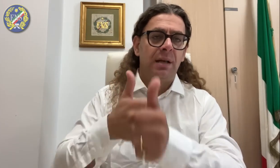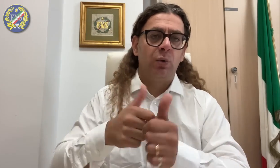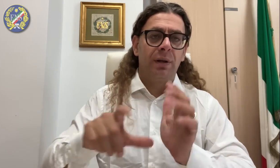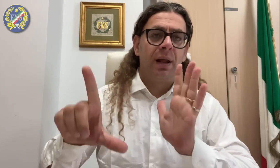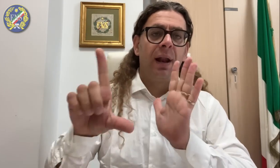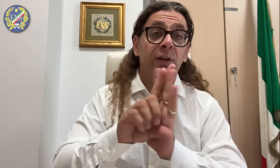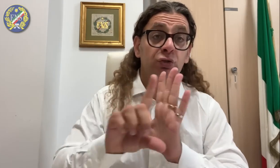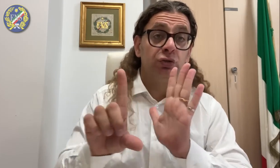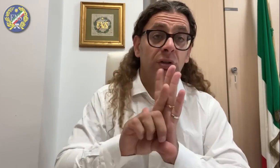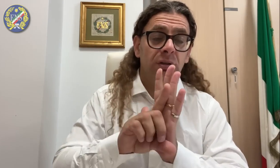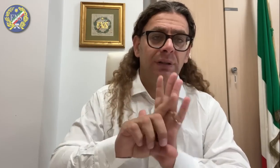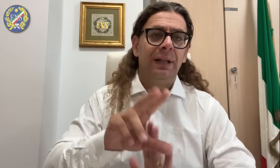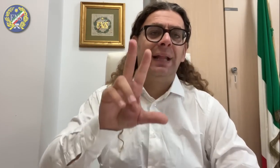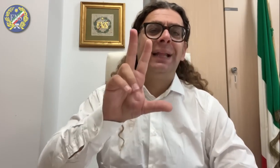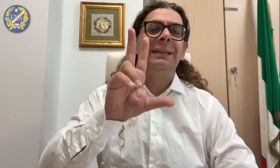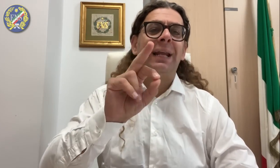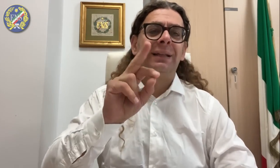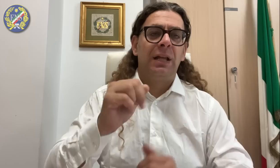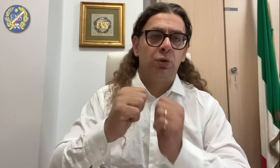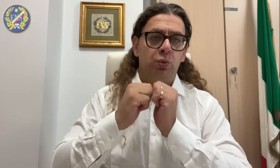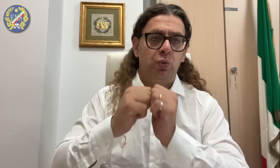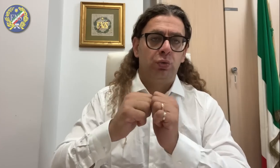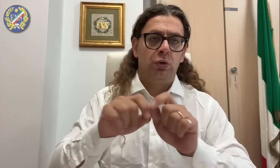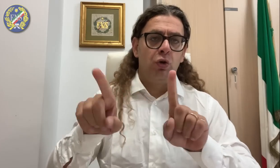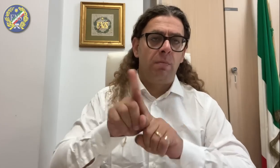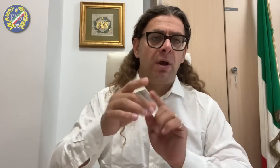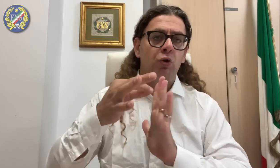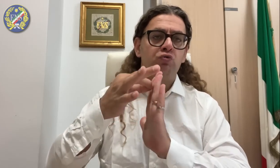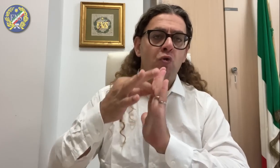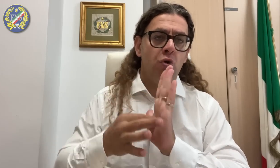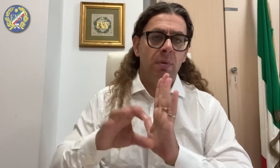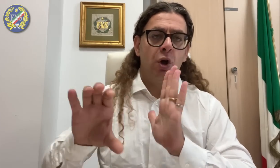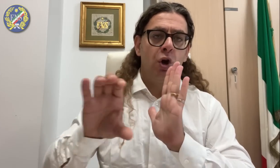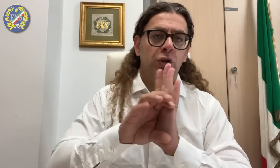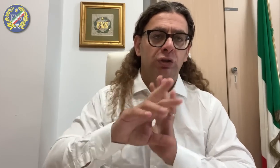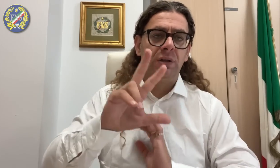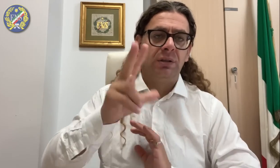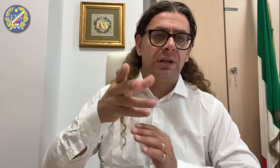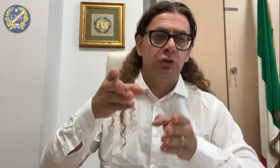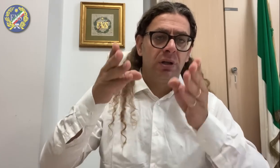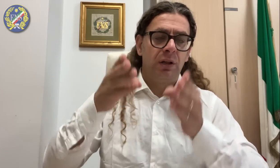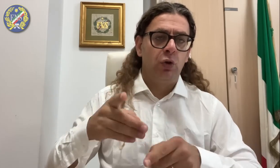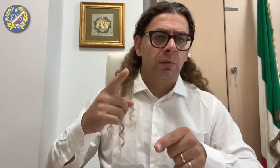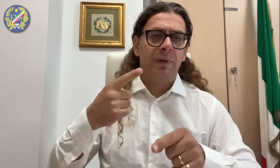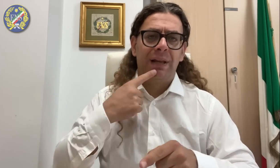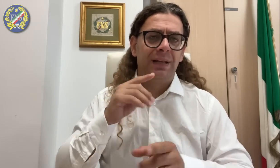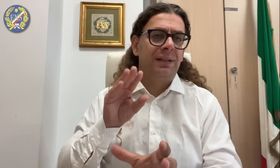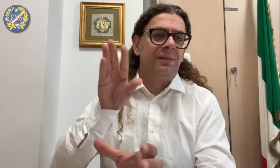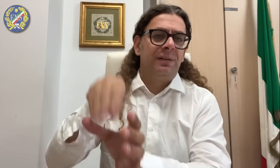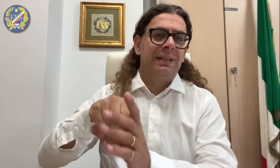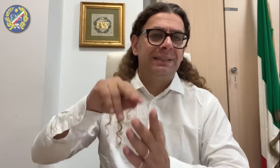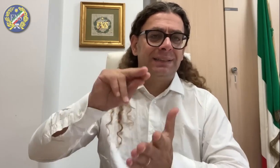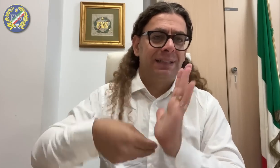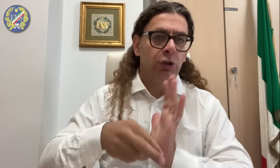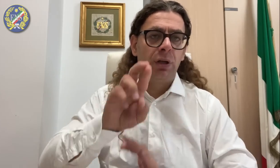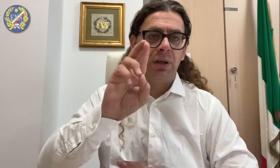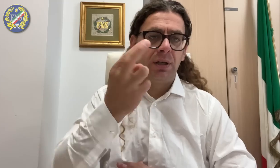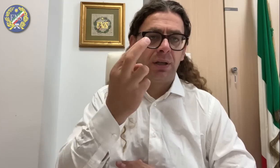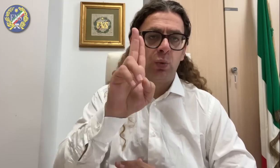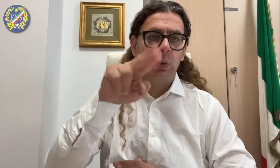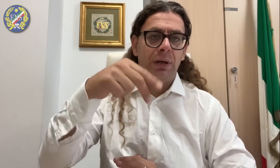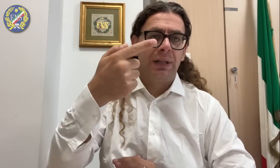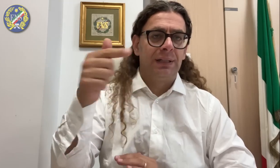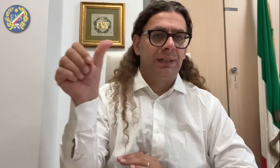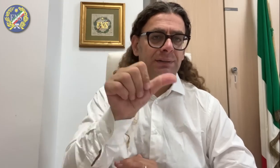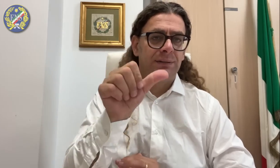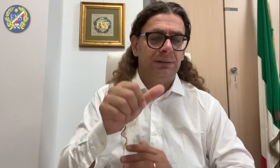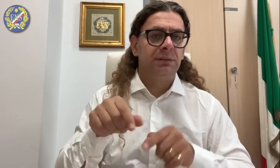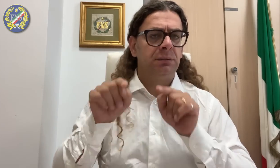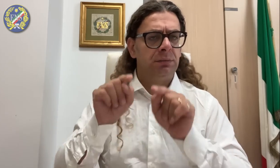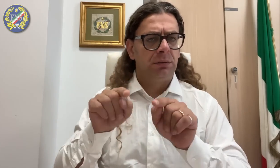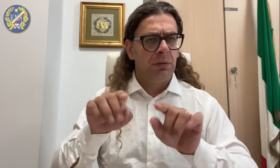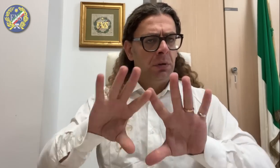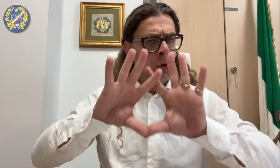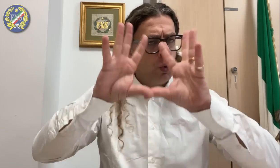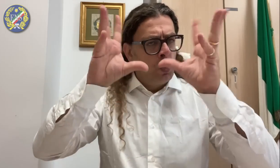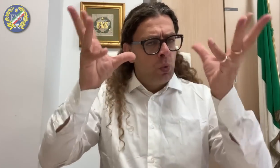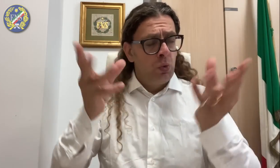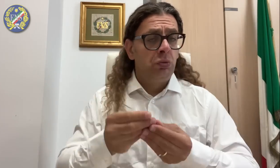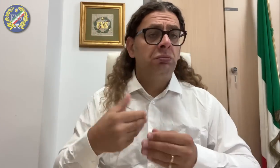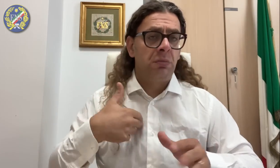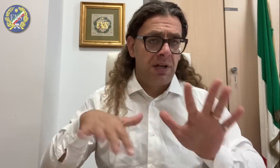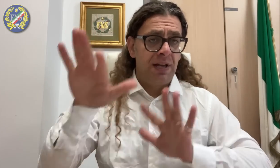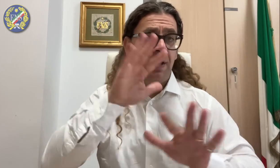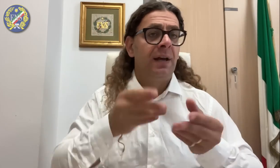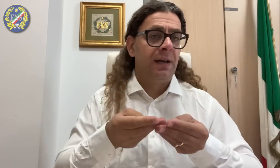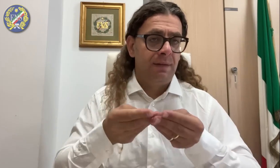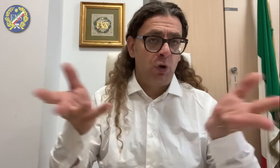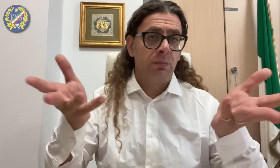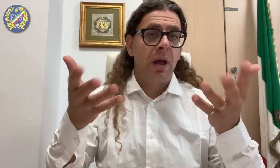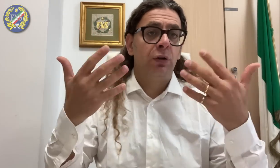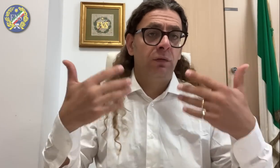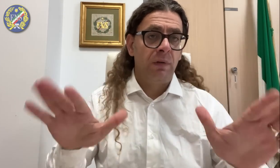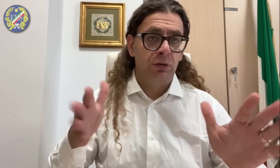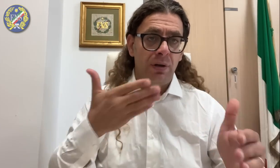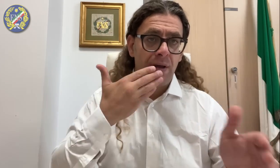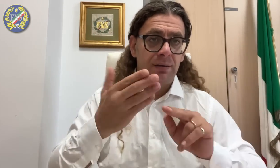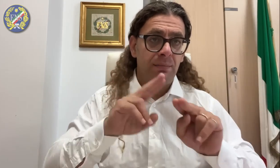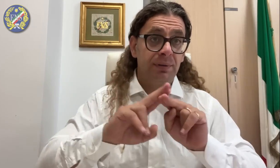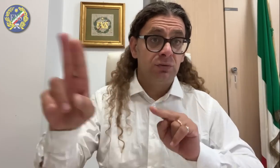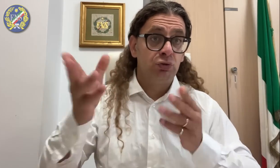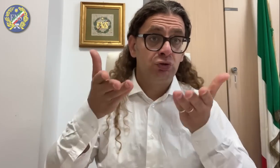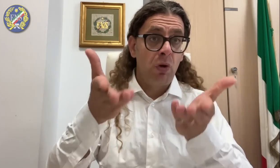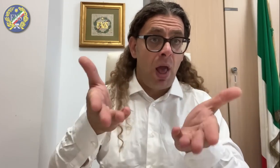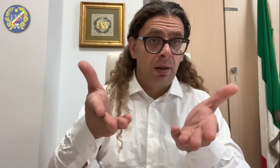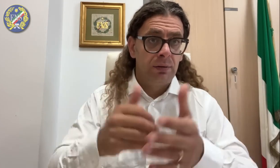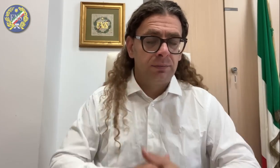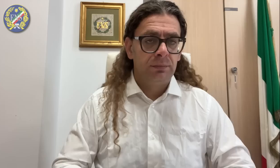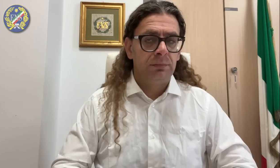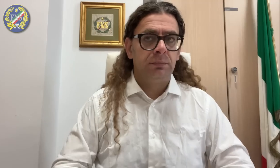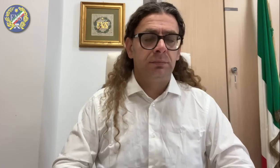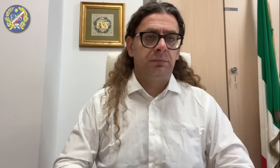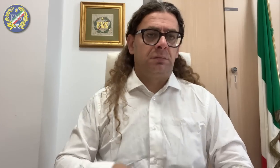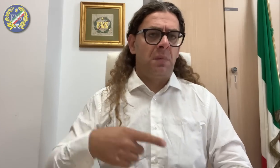termine del 30 giugno per la presentazione del Bilancio, previsto dalla legge, così come disposto dalla normativa del Codice del Terzo Settore per l’iscrizione al RUNTS.